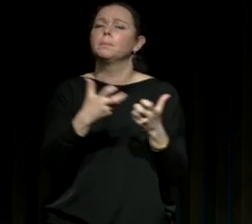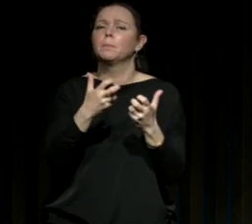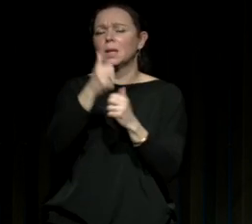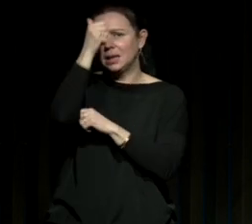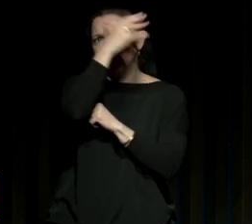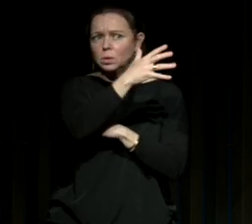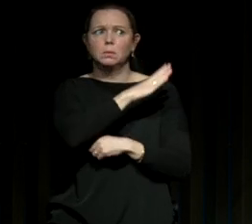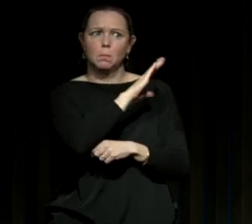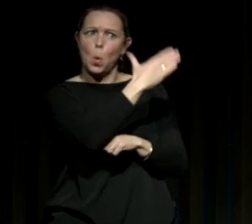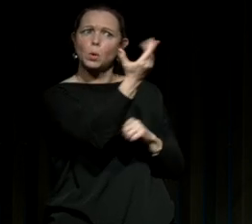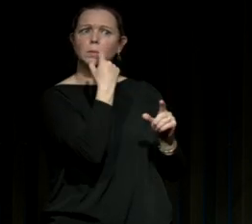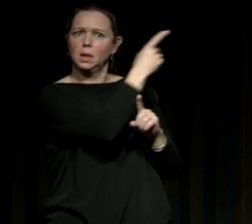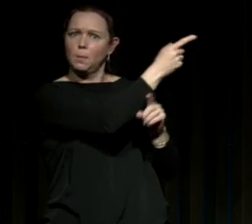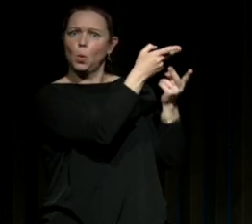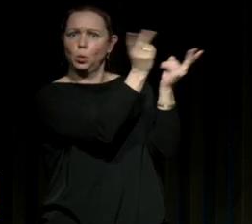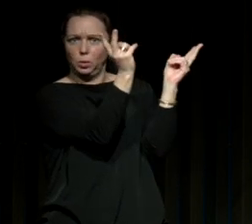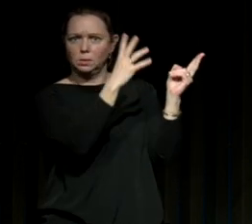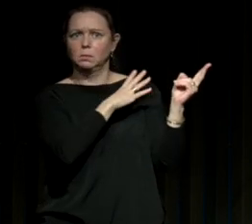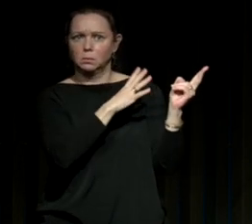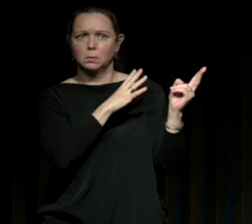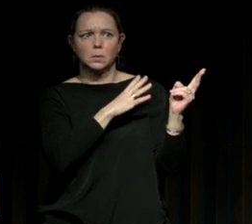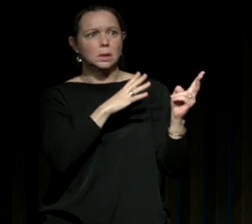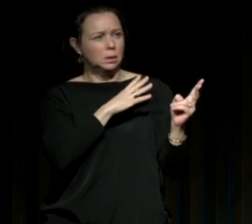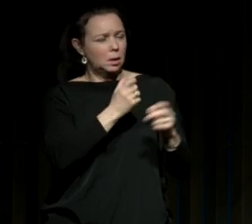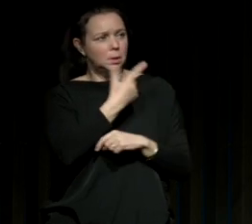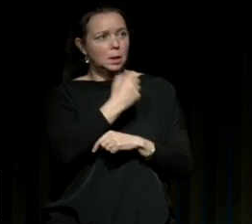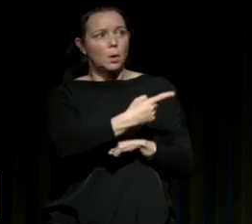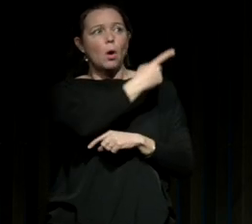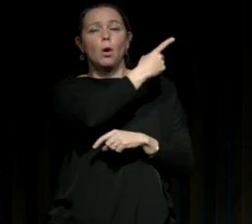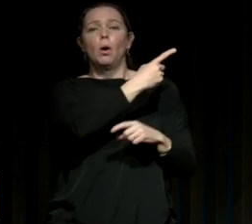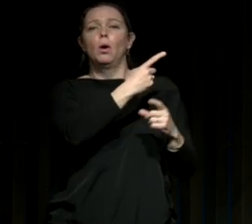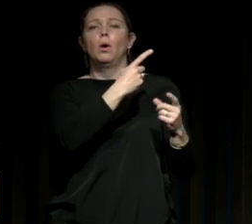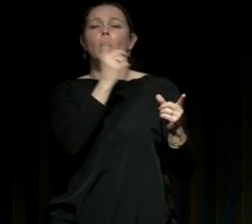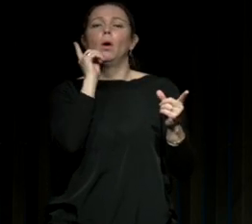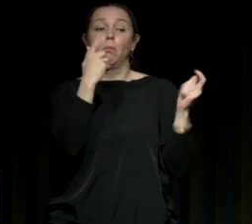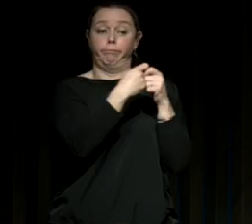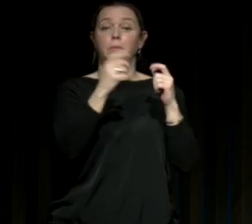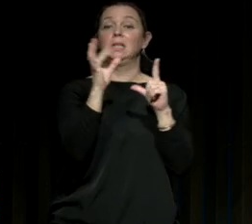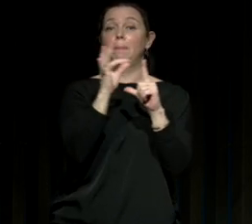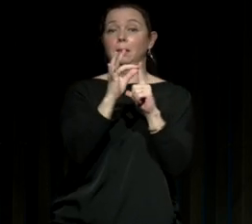qui sont autorisés en particulier un médicament qu'on utilise dans le diabète nous ici en france